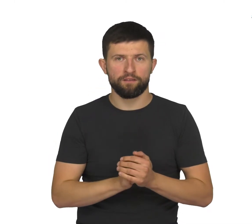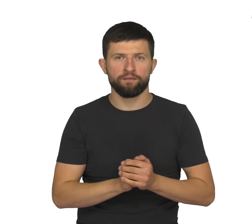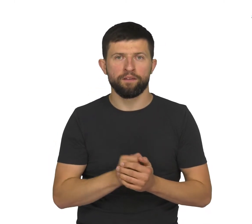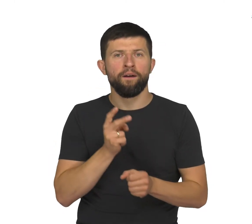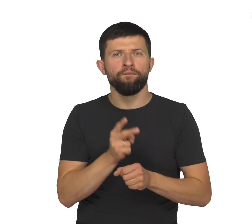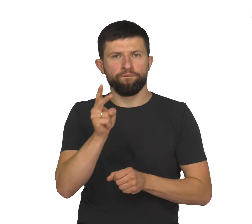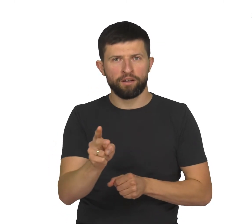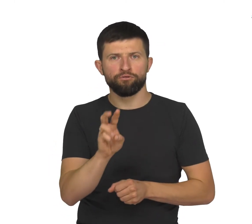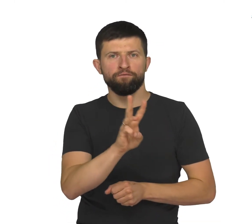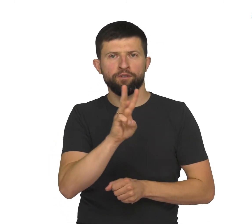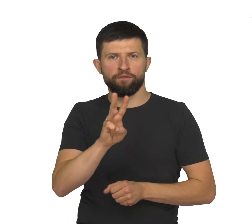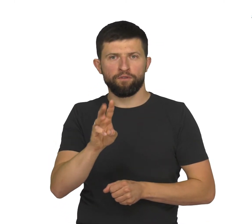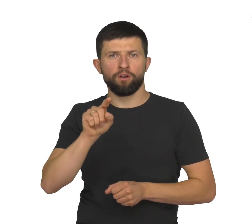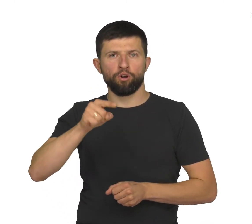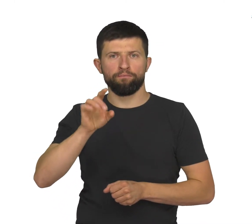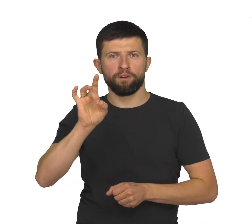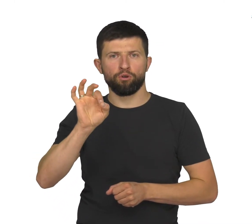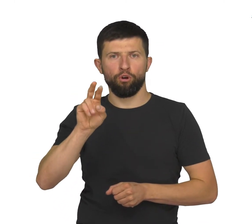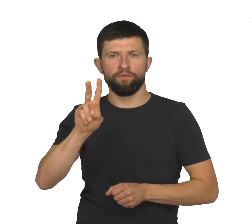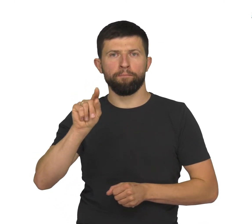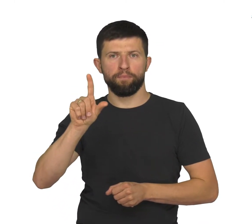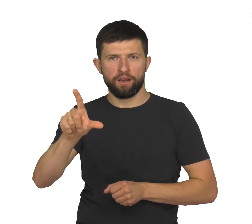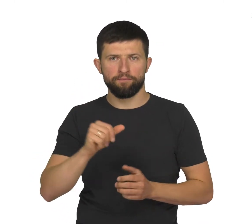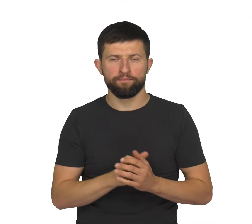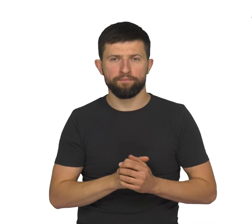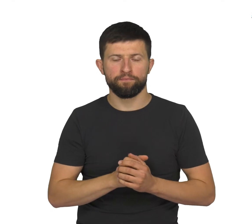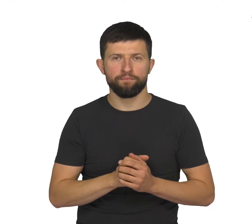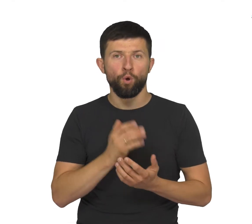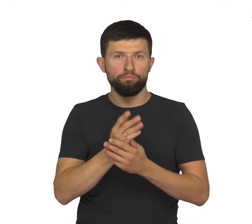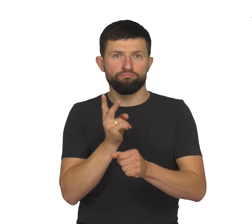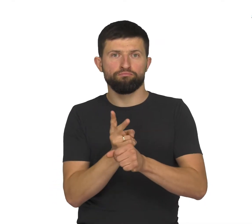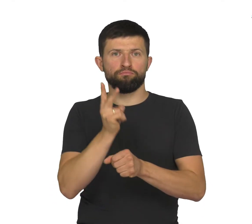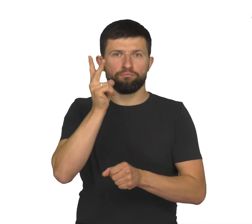do konta Mój GOV (prawy górny róg strony).